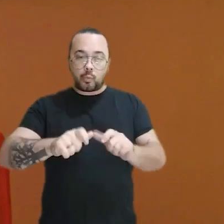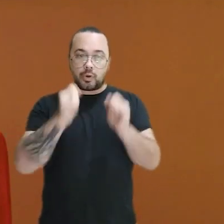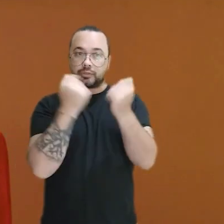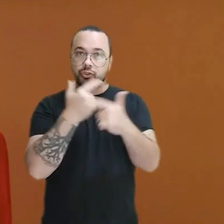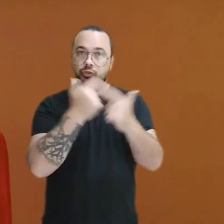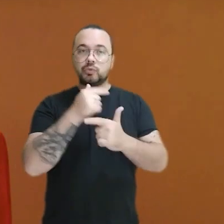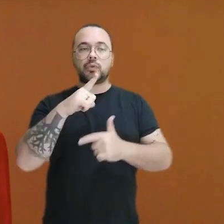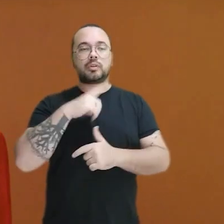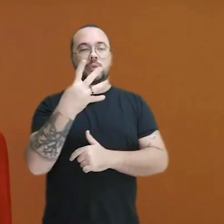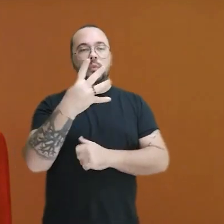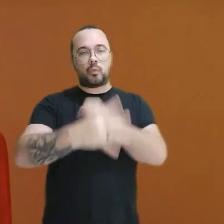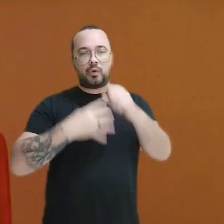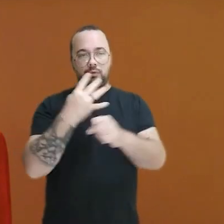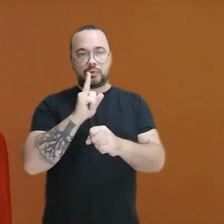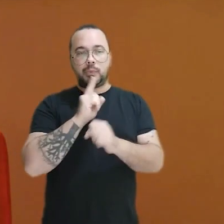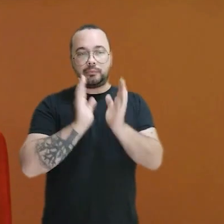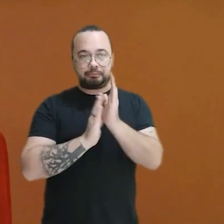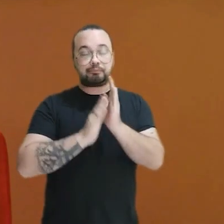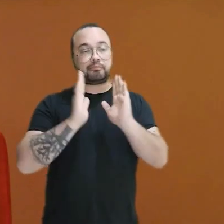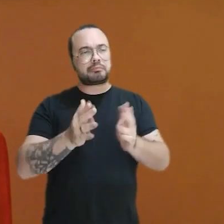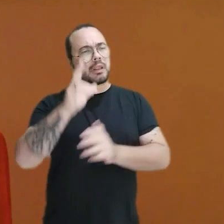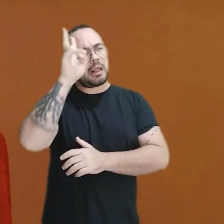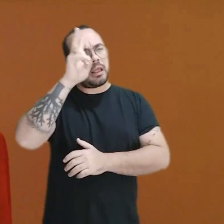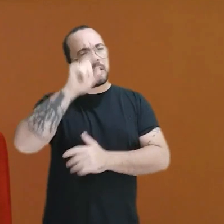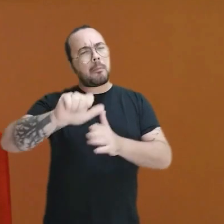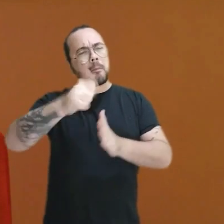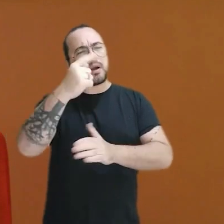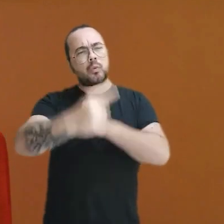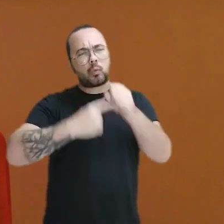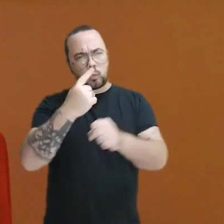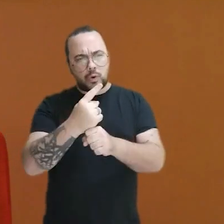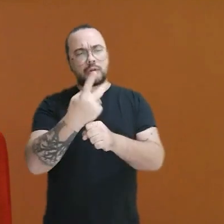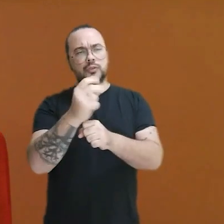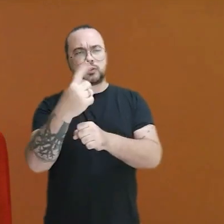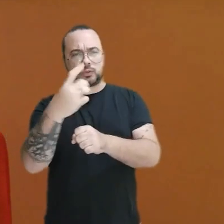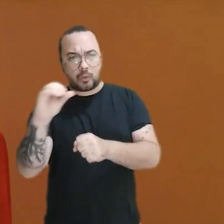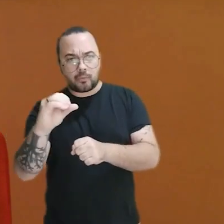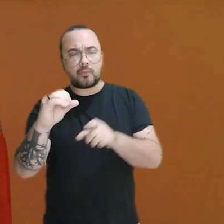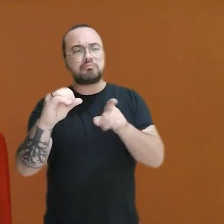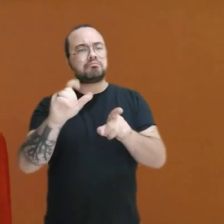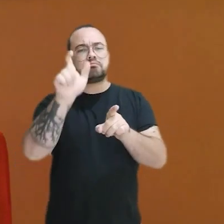sobre isso. Eu lembro exatamente, no primeiro aniversário do Minhoca, em 2019, quem que tava lá na festa,